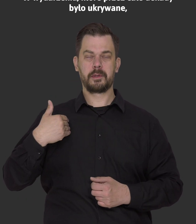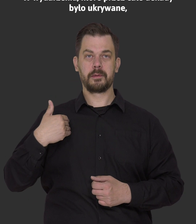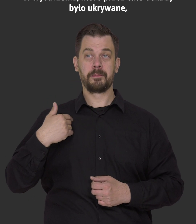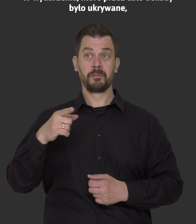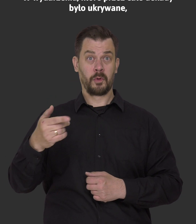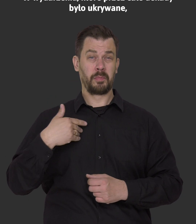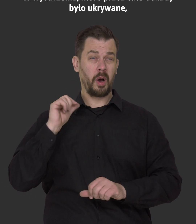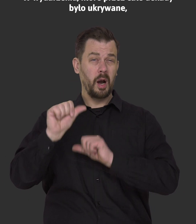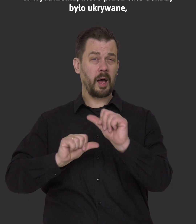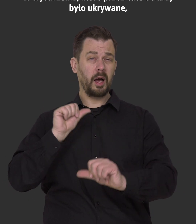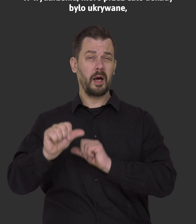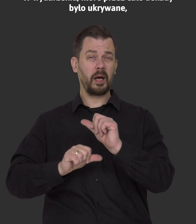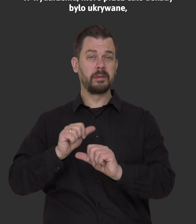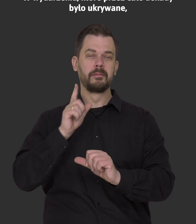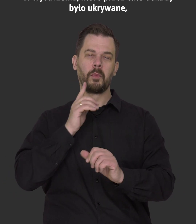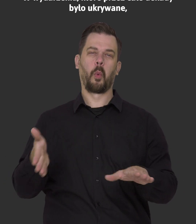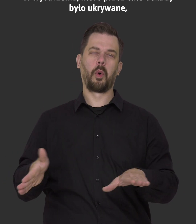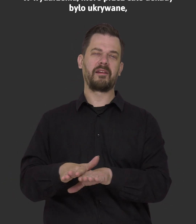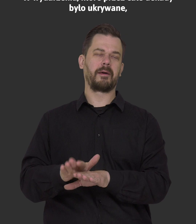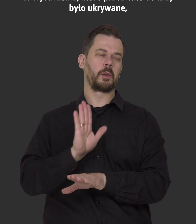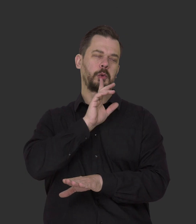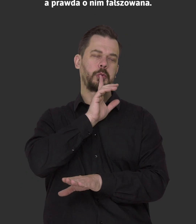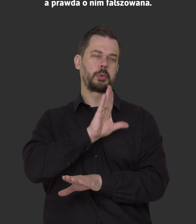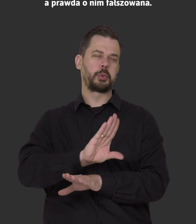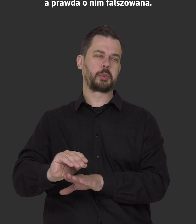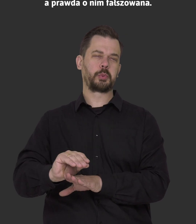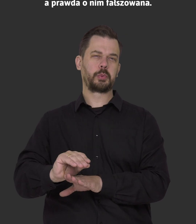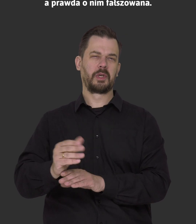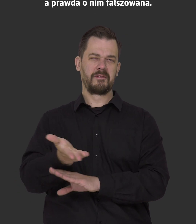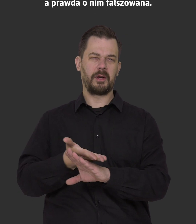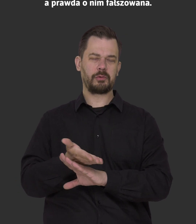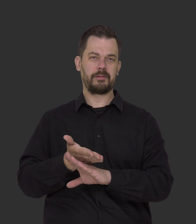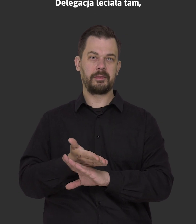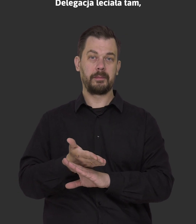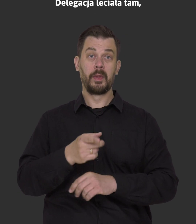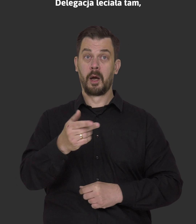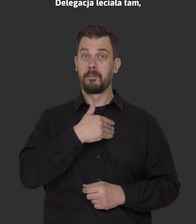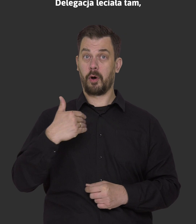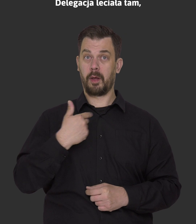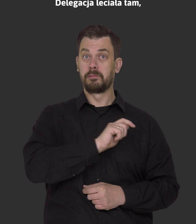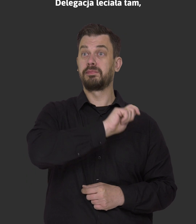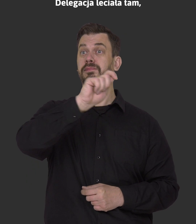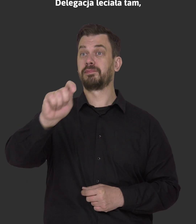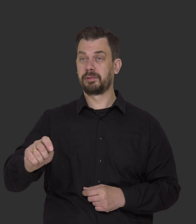W wydarzeniu, które przez całe dekady było ukrywane, a prawda o nim fałszowana. Delegacja leciała tam,